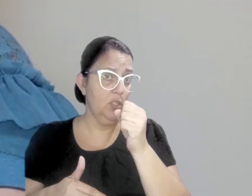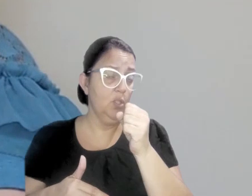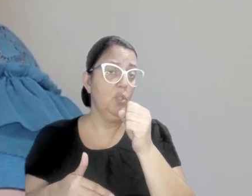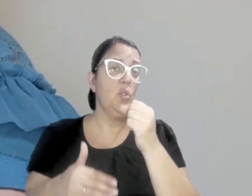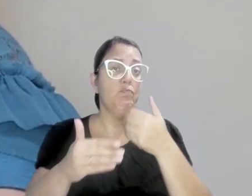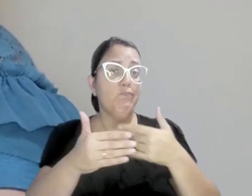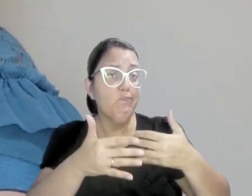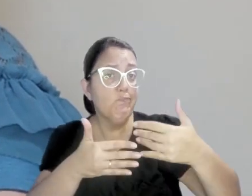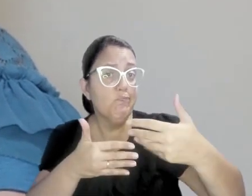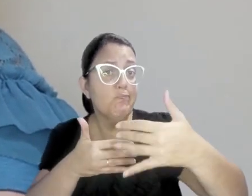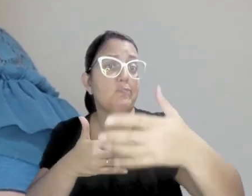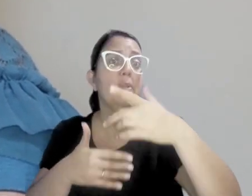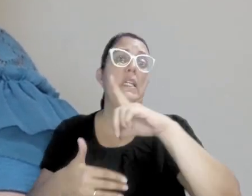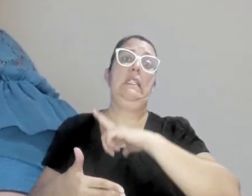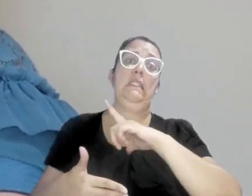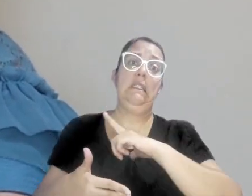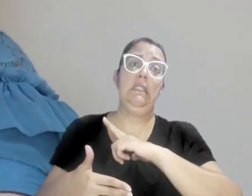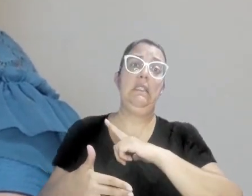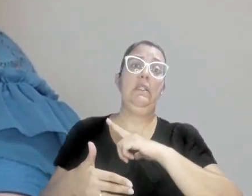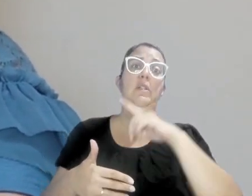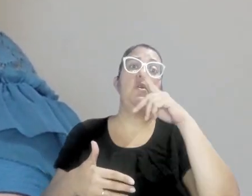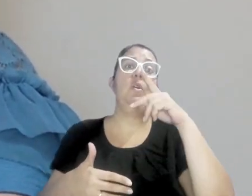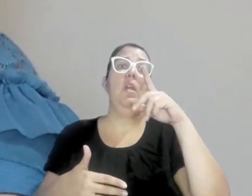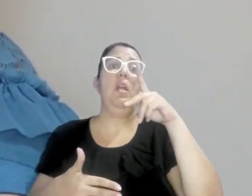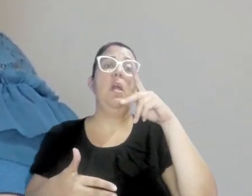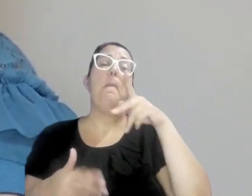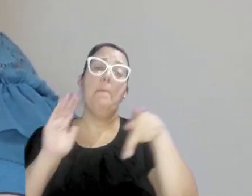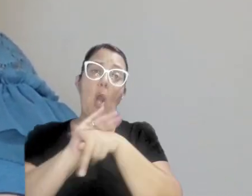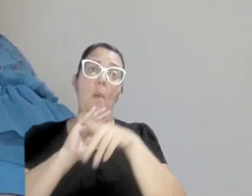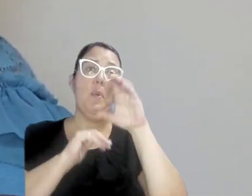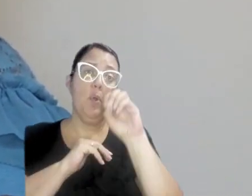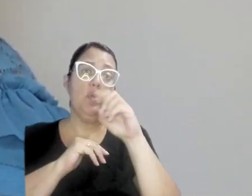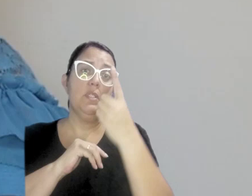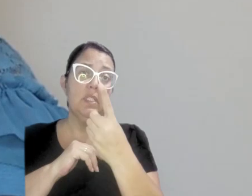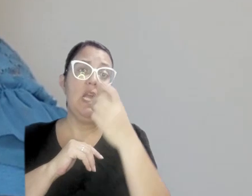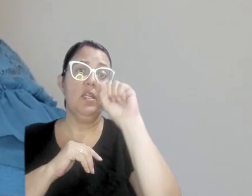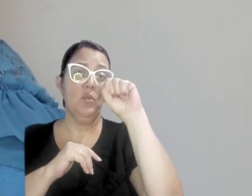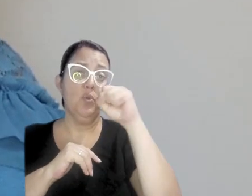E aí a gente tem a CONAMA nº1, que é de 1986;